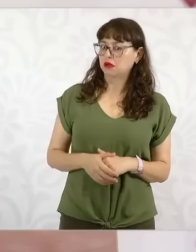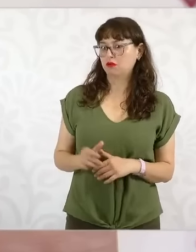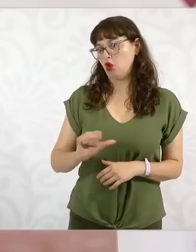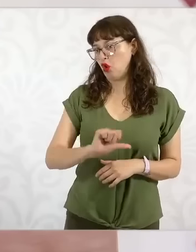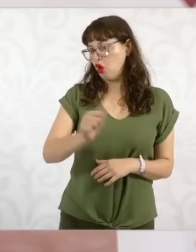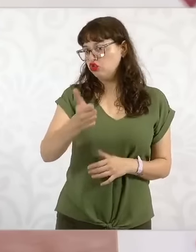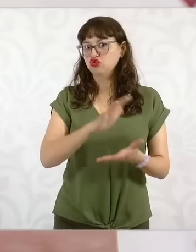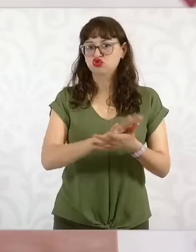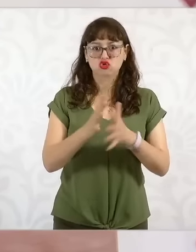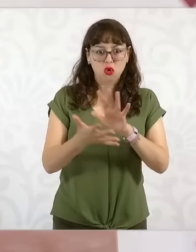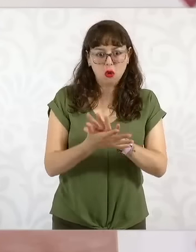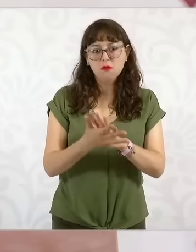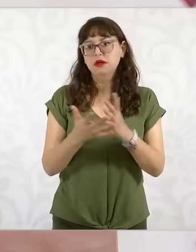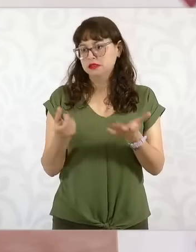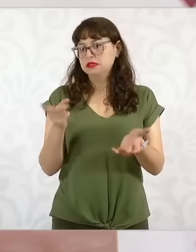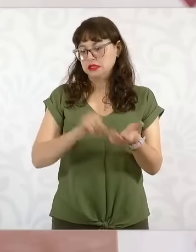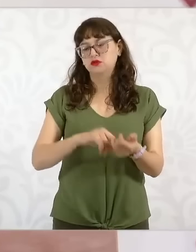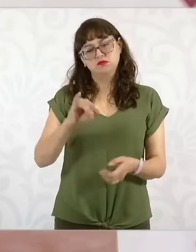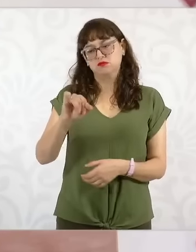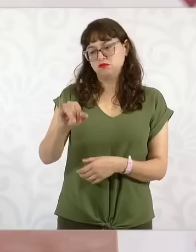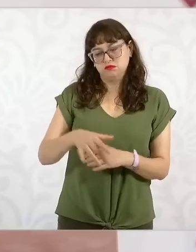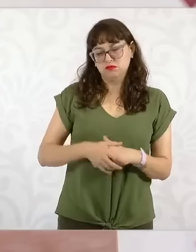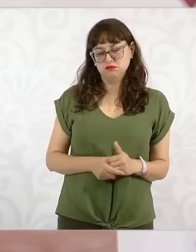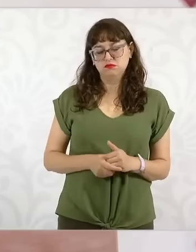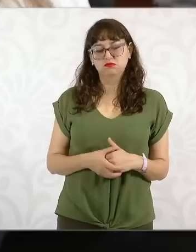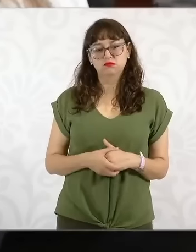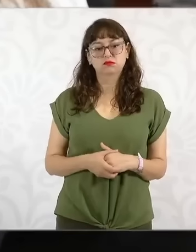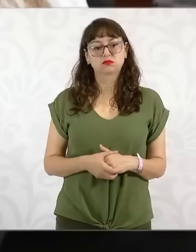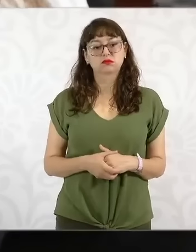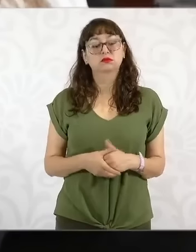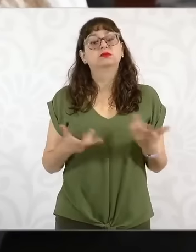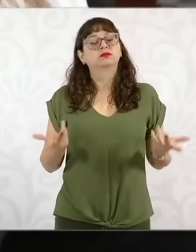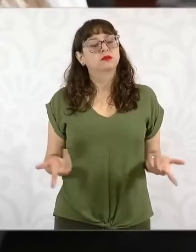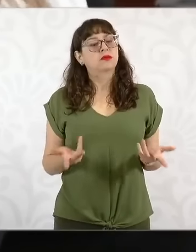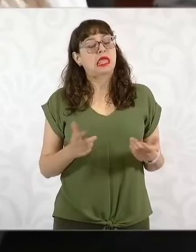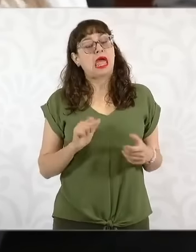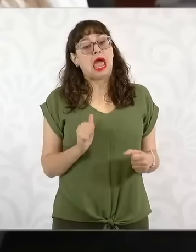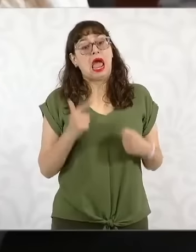actores de de la célula criminal. Sí. Y también preguntarle si hay alguien de mayor jerarquía